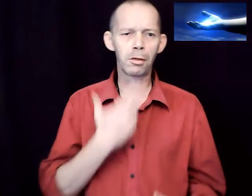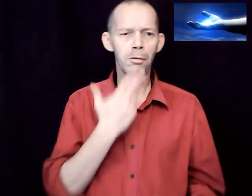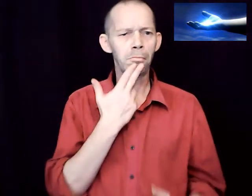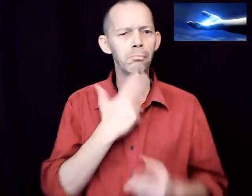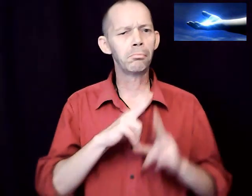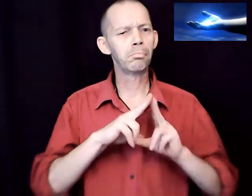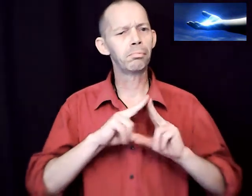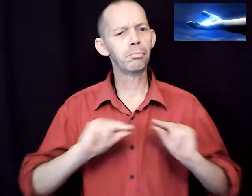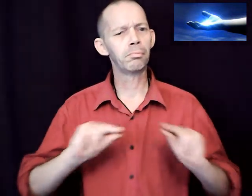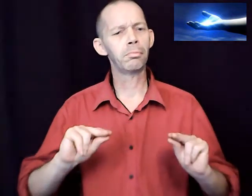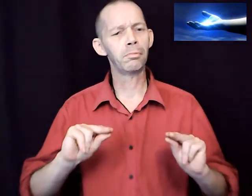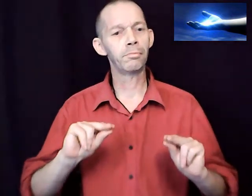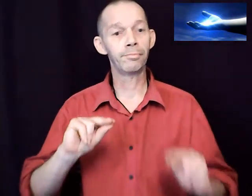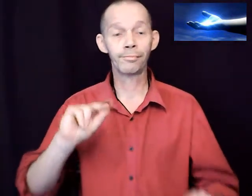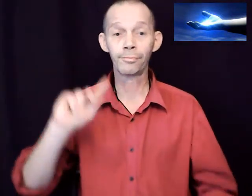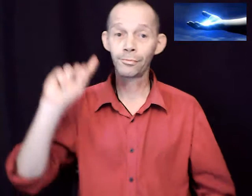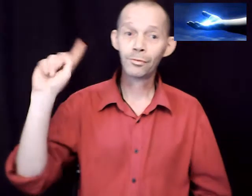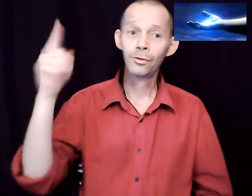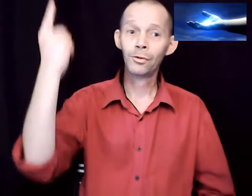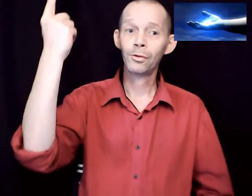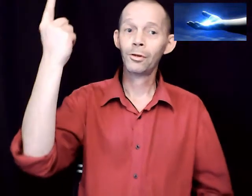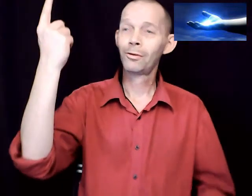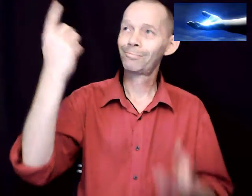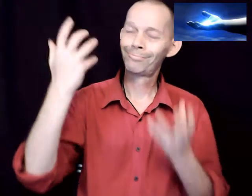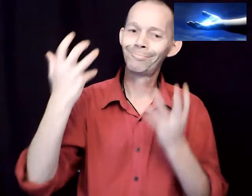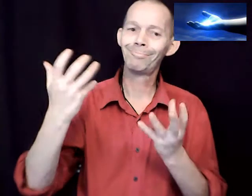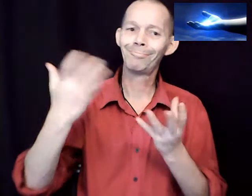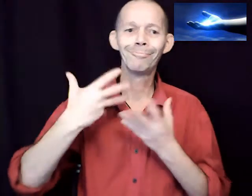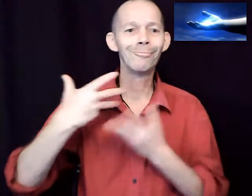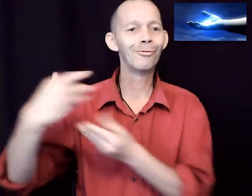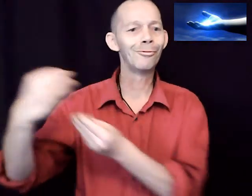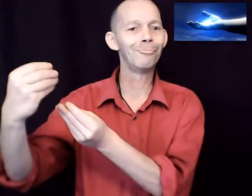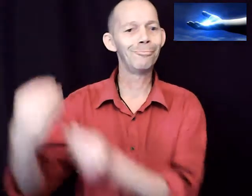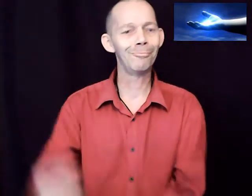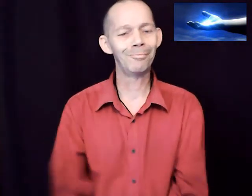Je suis la pureté que dieu désire